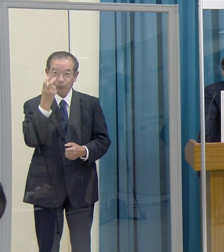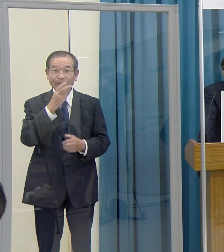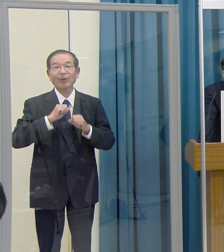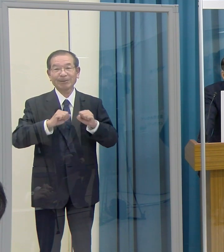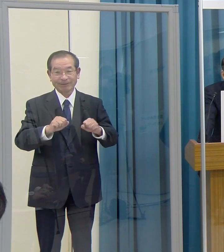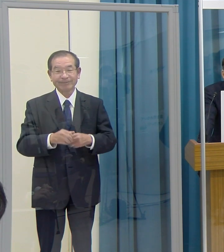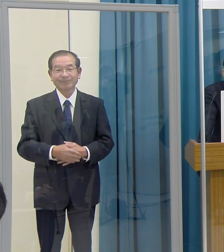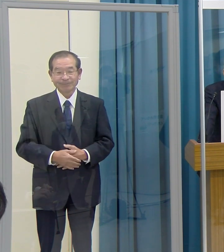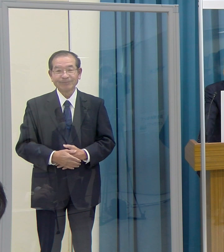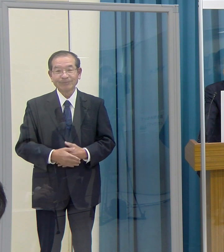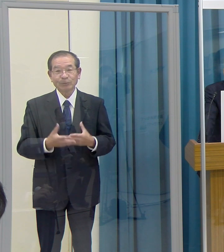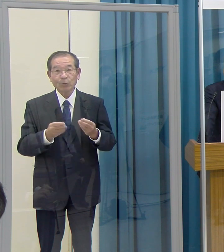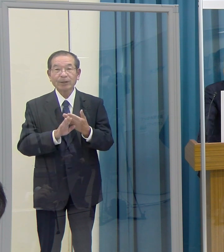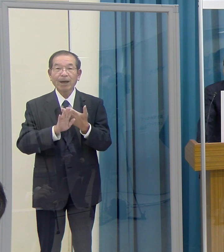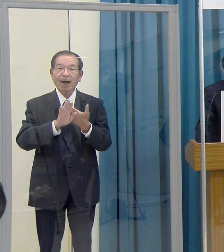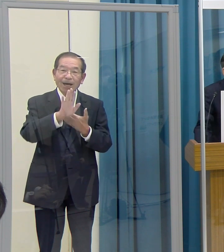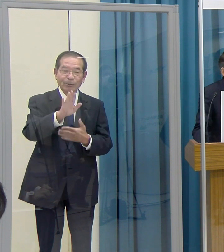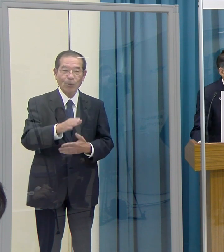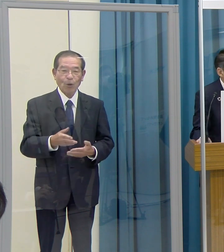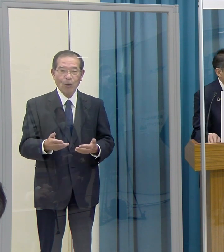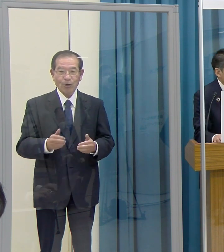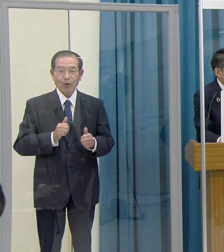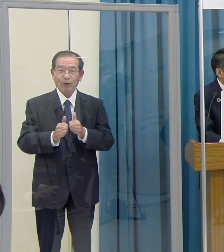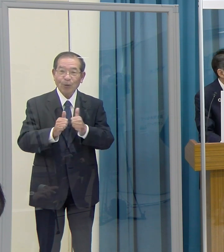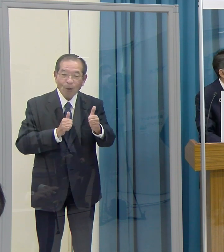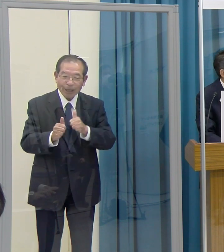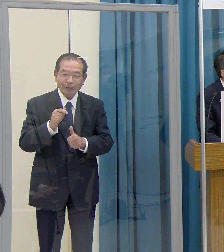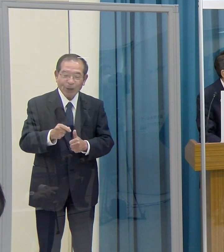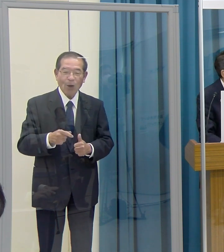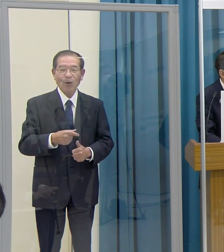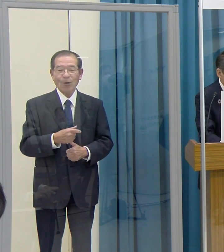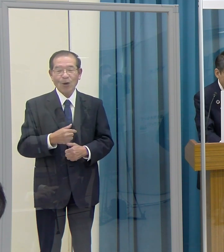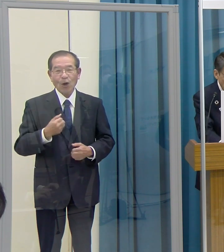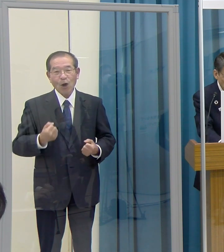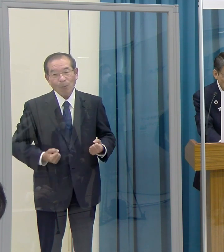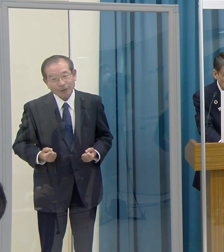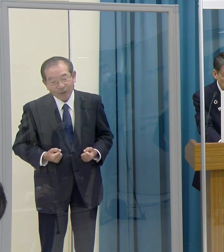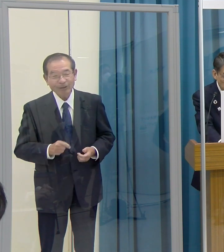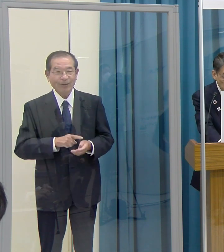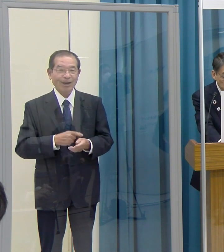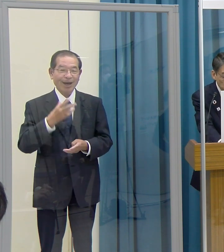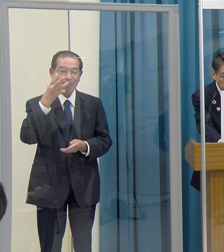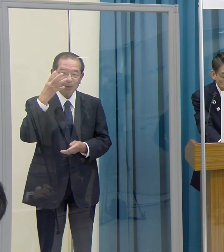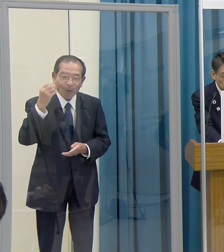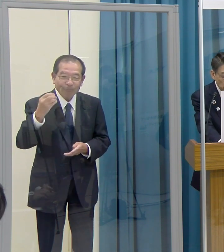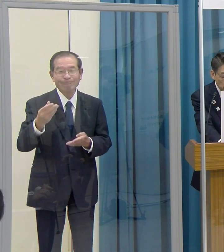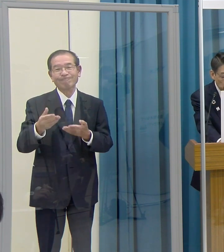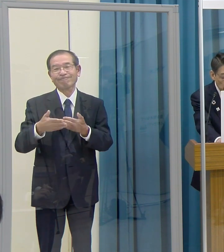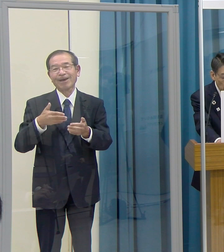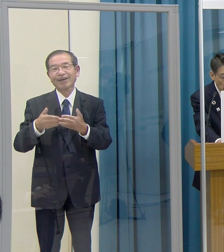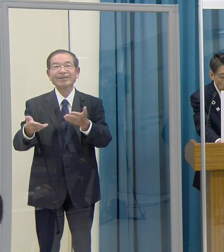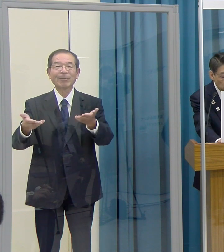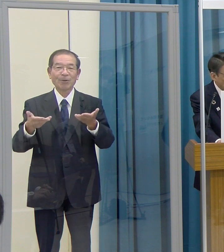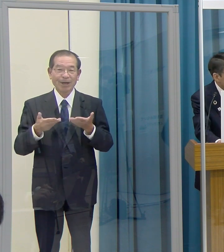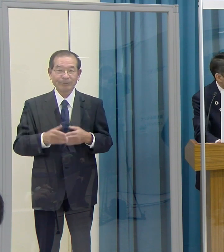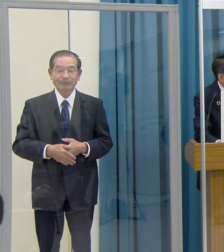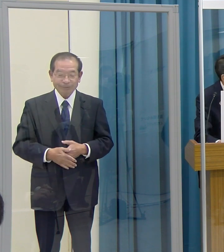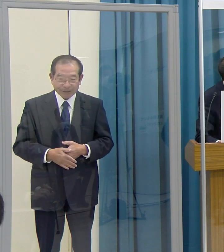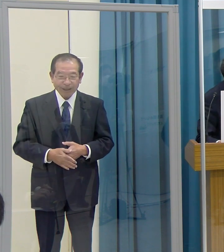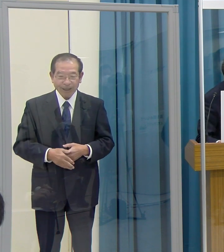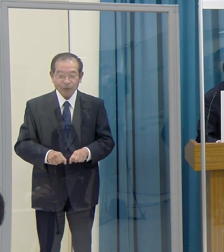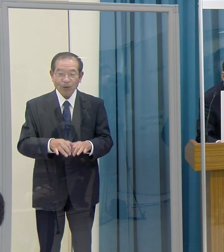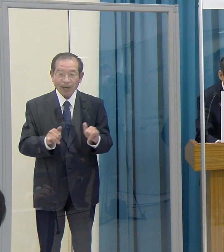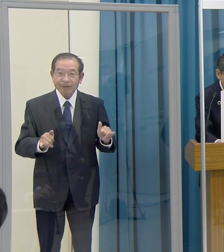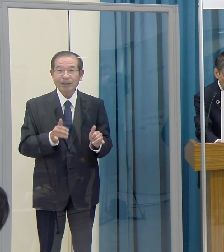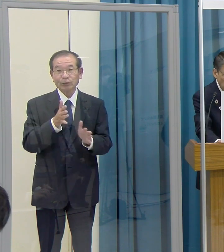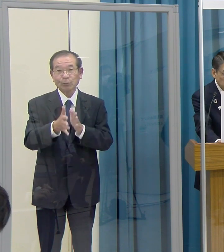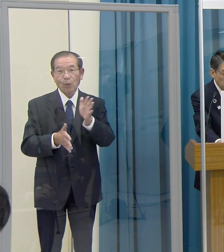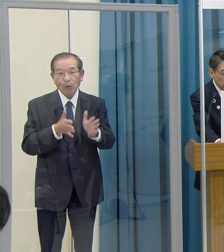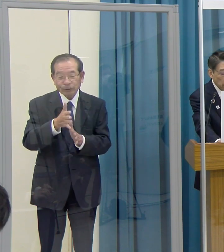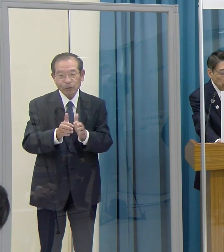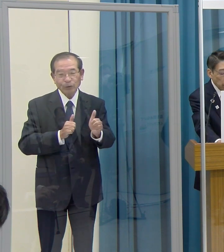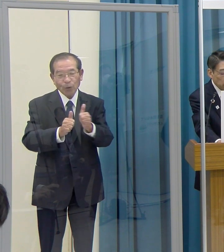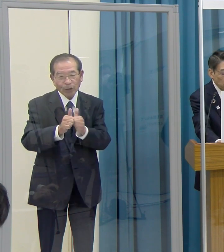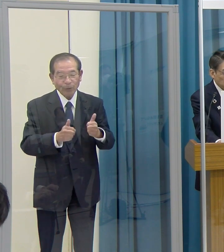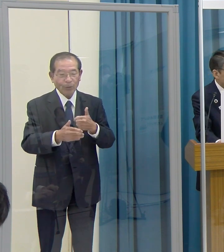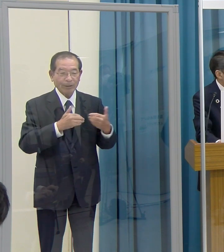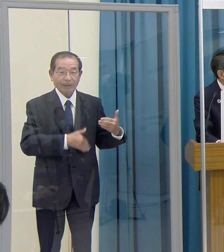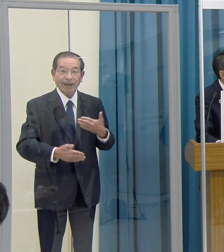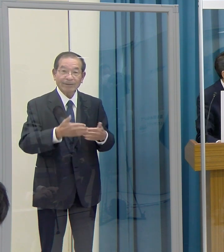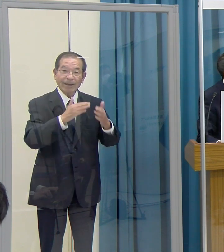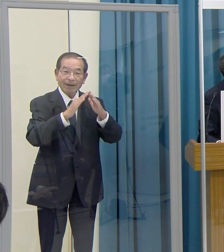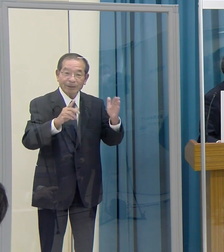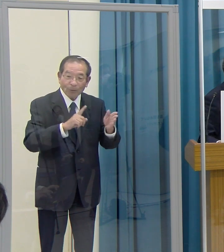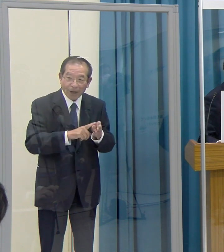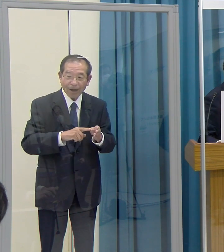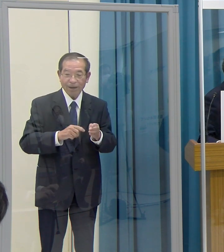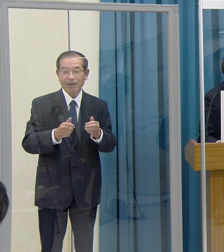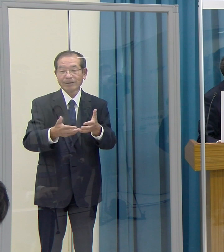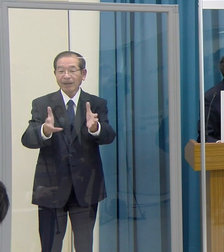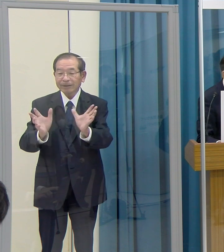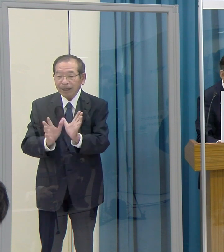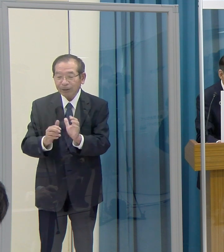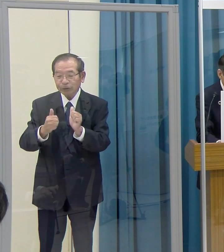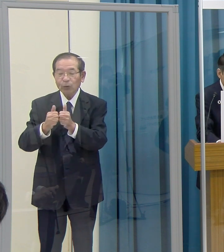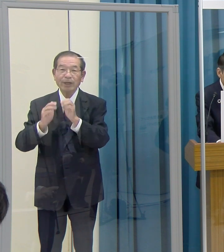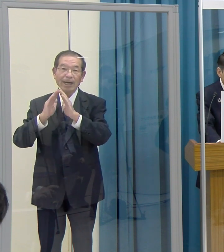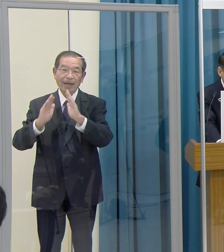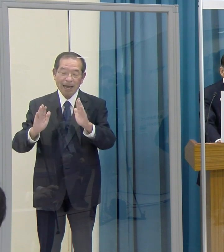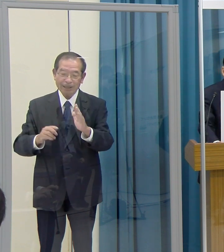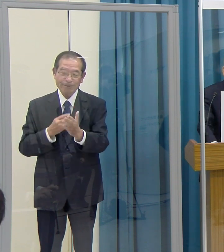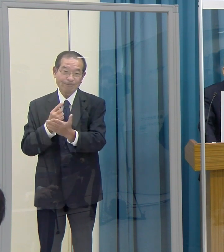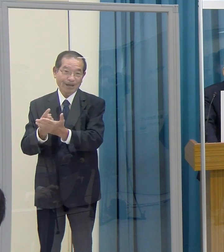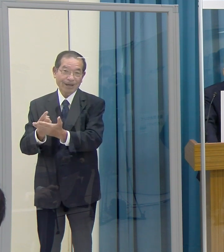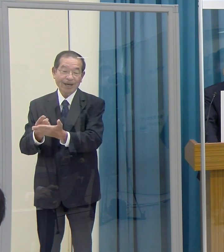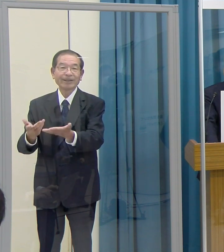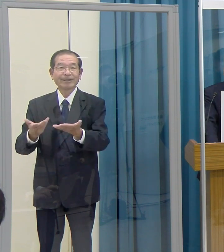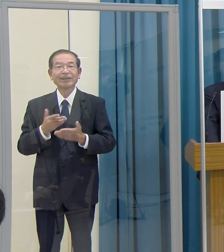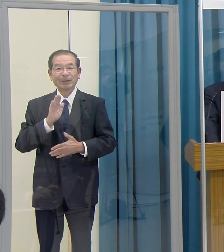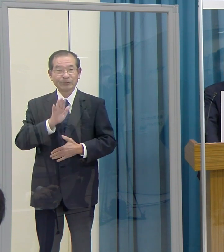その後、競技の面白さ、あるいは魅力にふれるため、パラスポーツ競技の体験会や競技団体による相談会に参加いただきます。